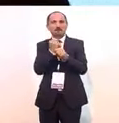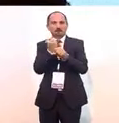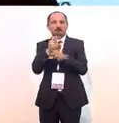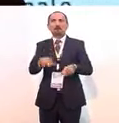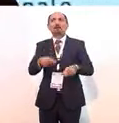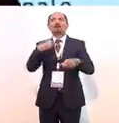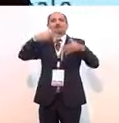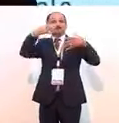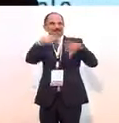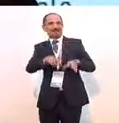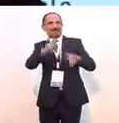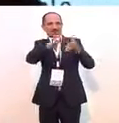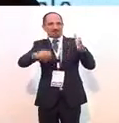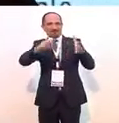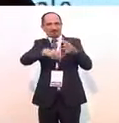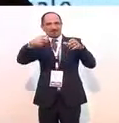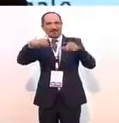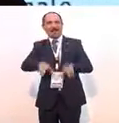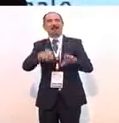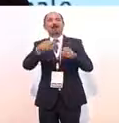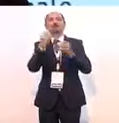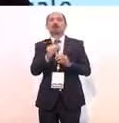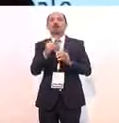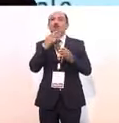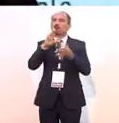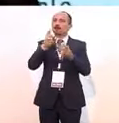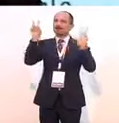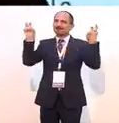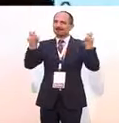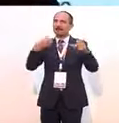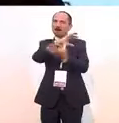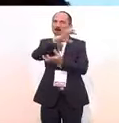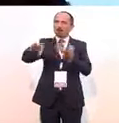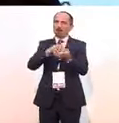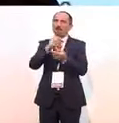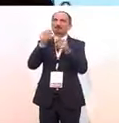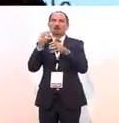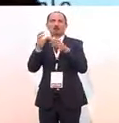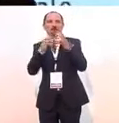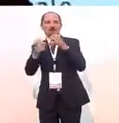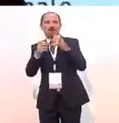fiscale, certo ci ha aiutato tutto il tema complesso e complicato delle riduzioni fiscali,